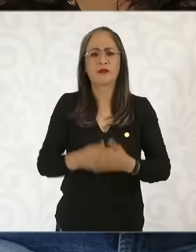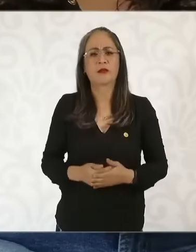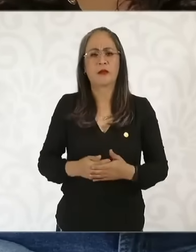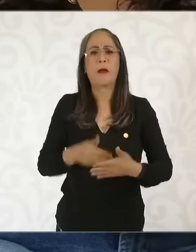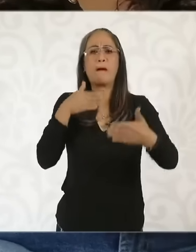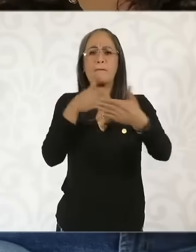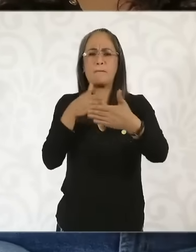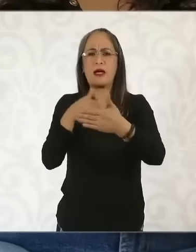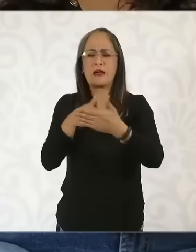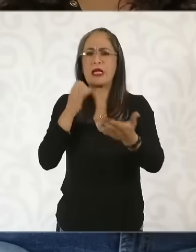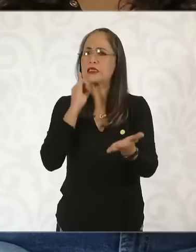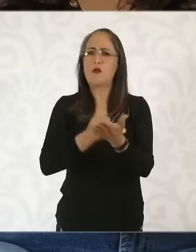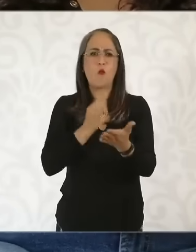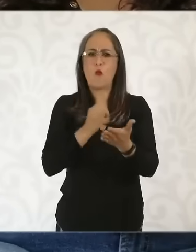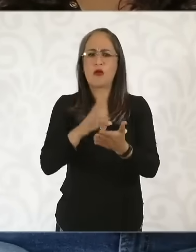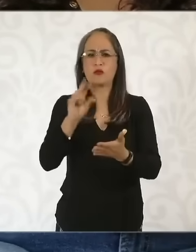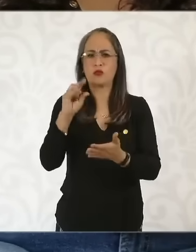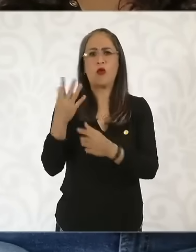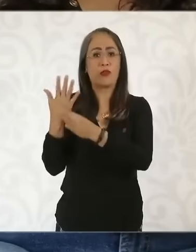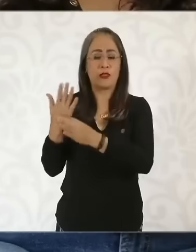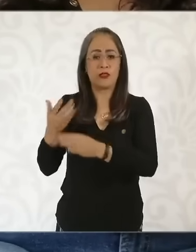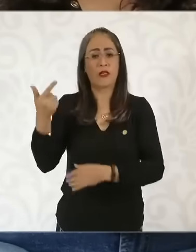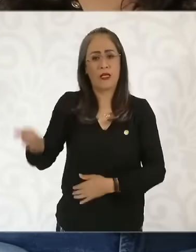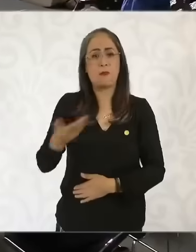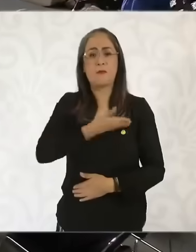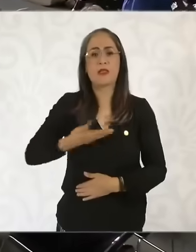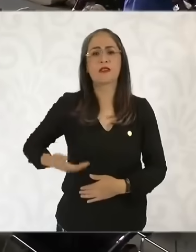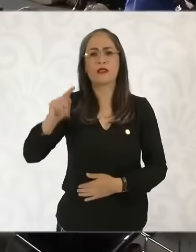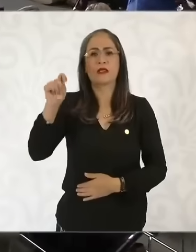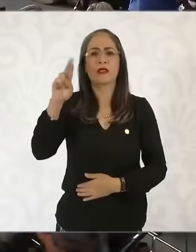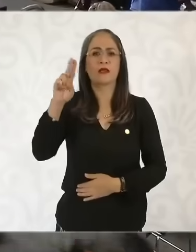arancelarias que cita el presidente Trump? Por favor, de inicio, por favor.